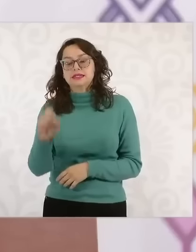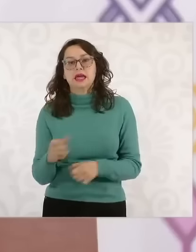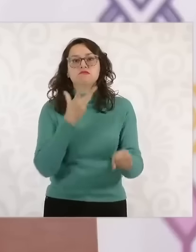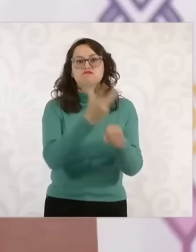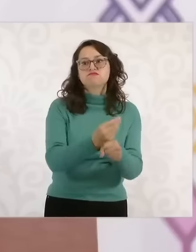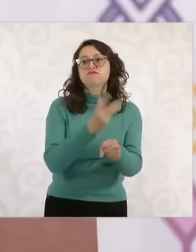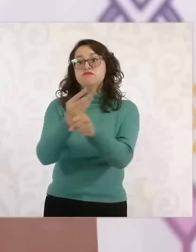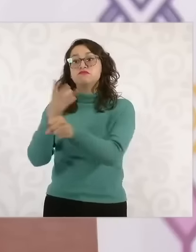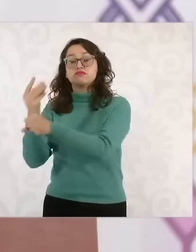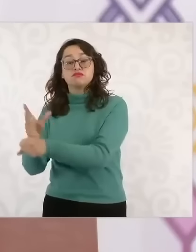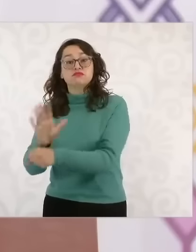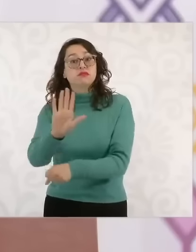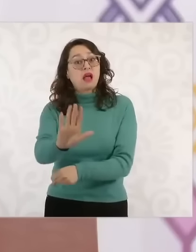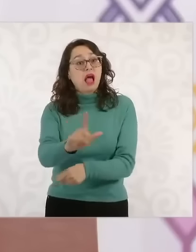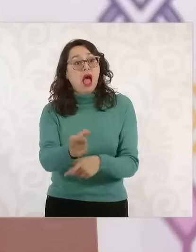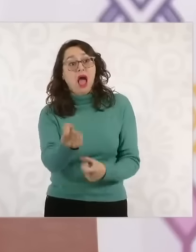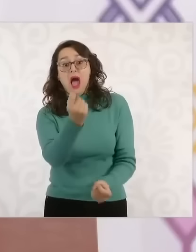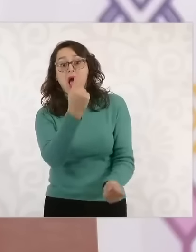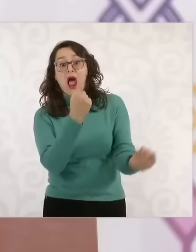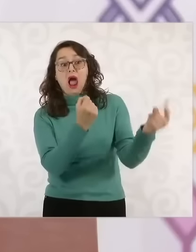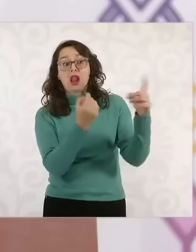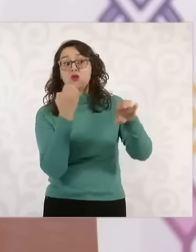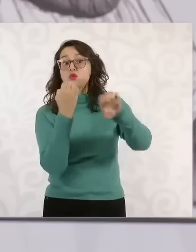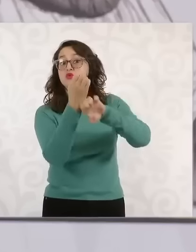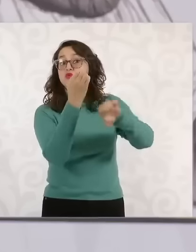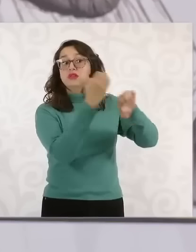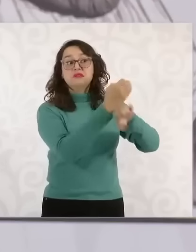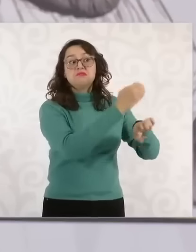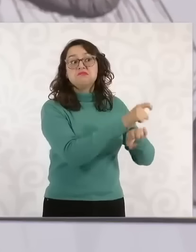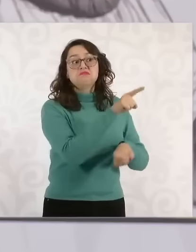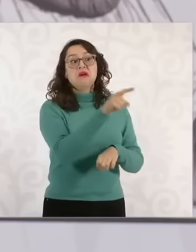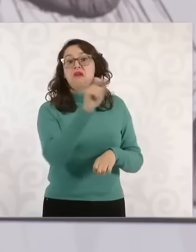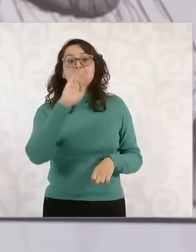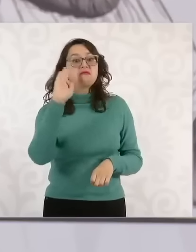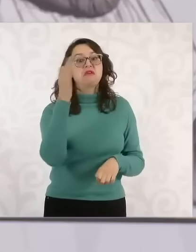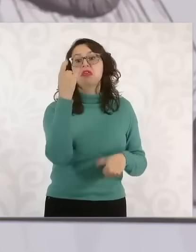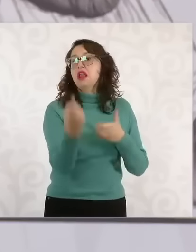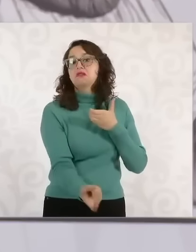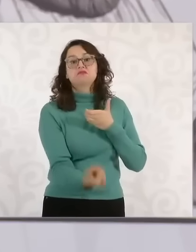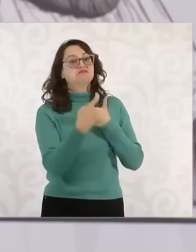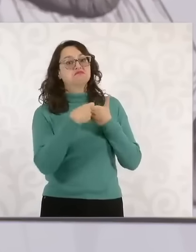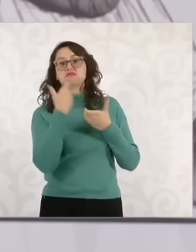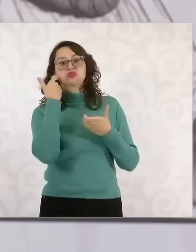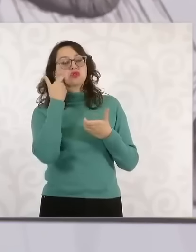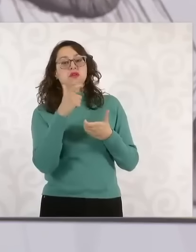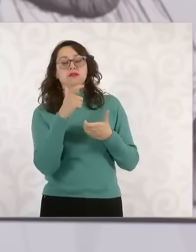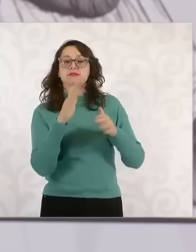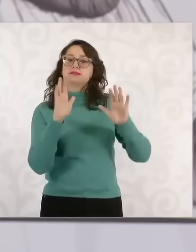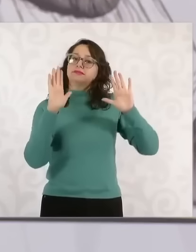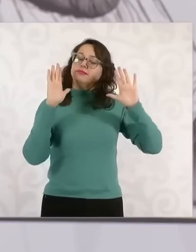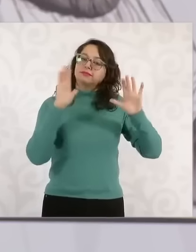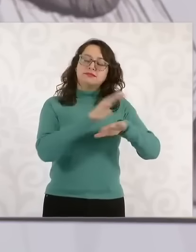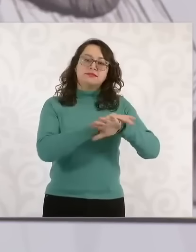Bienestar. En esos casos, pues es el servicio de salud estatal. depende de cada gobernador,